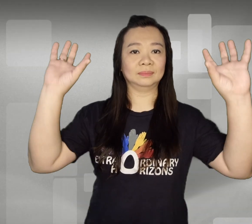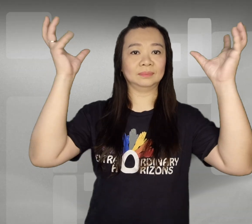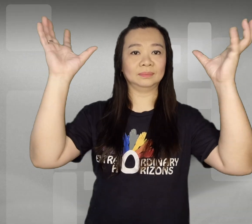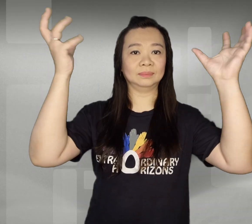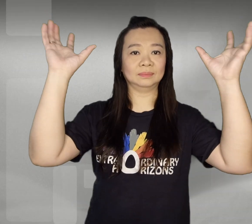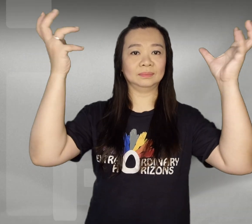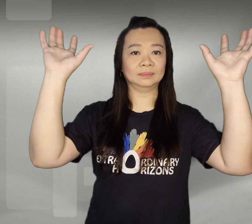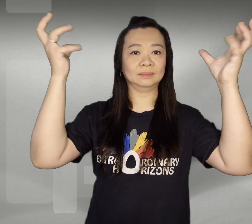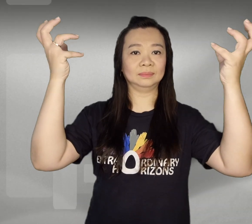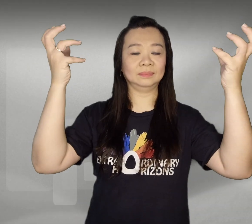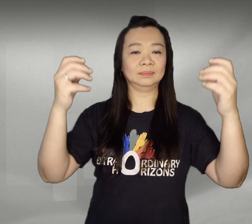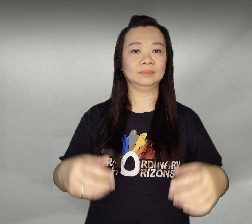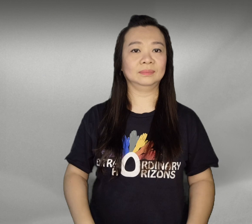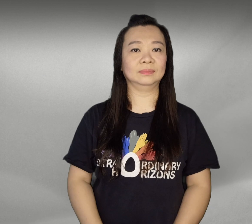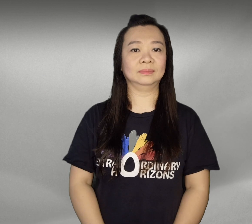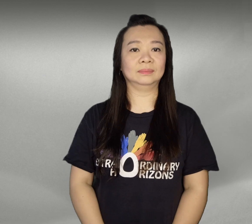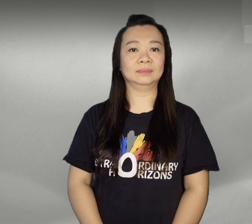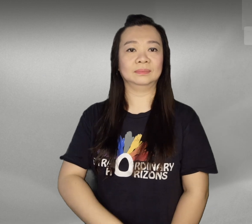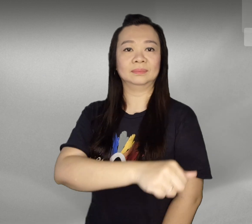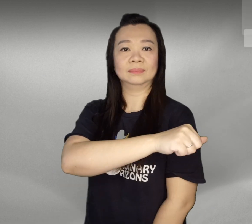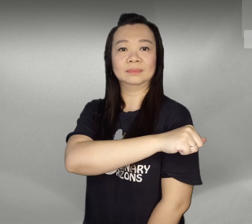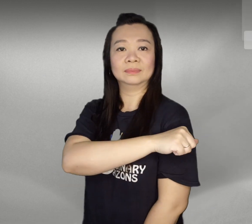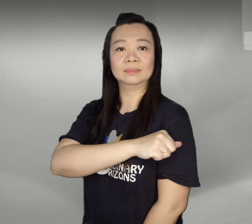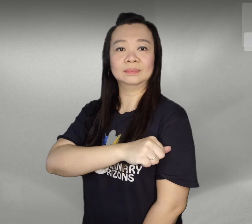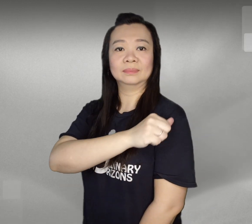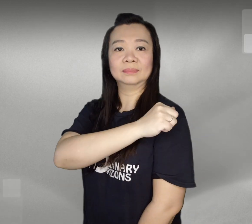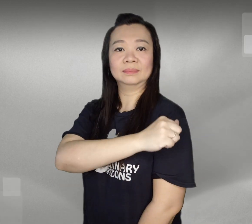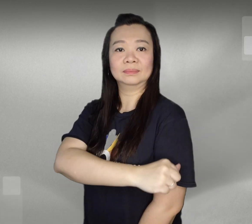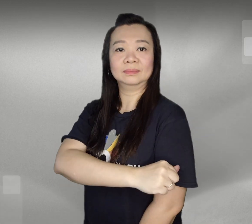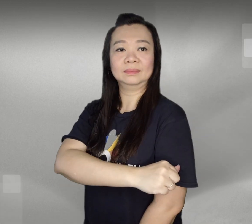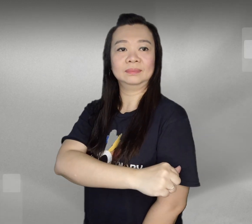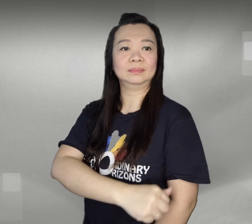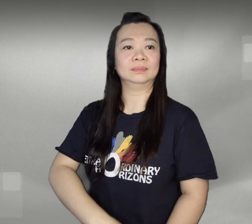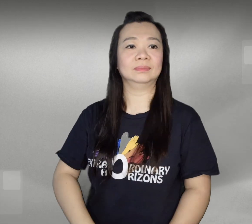AMBULANCE (2)